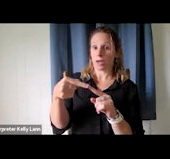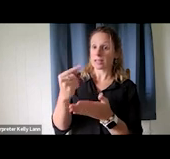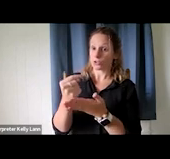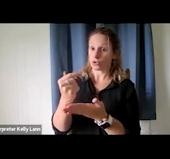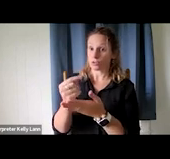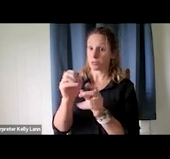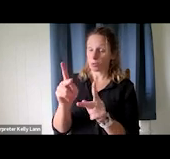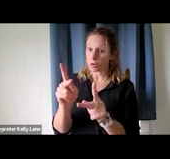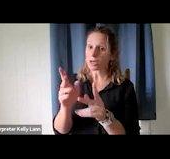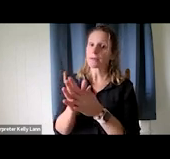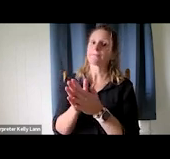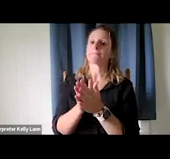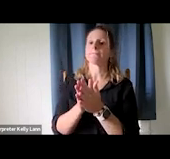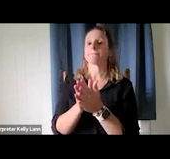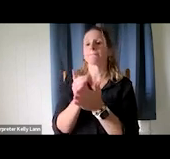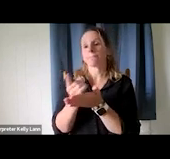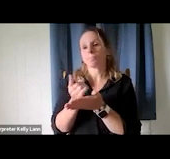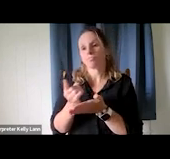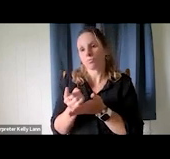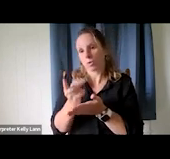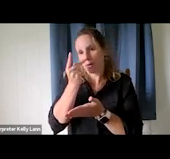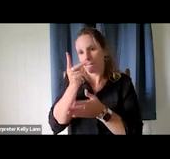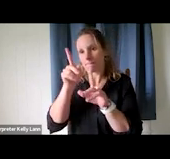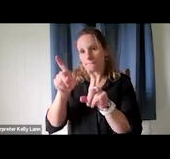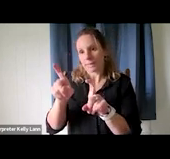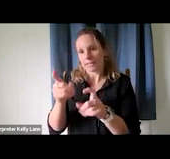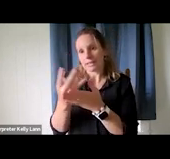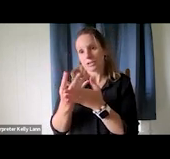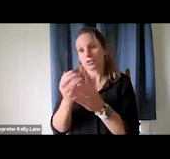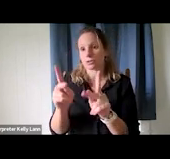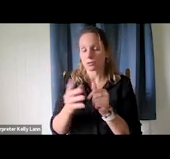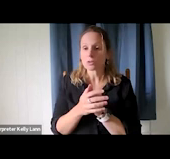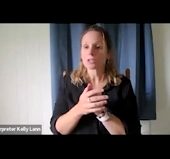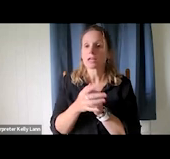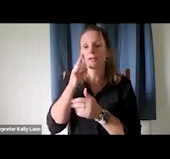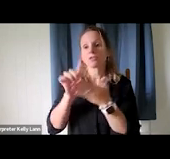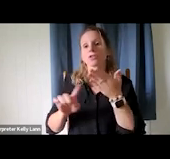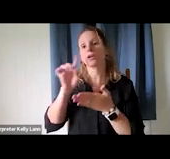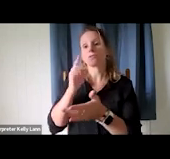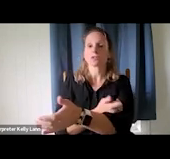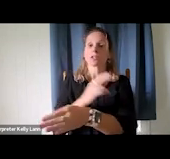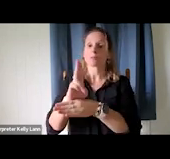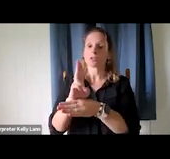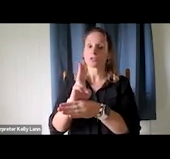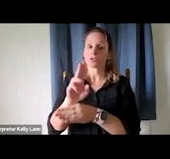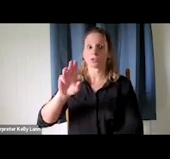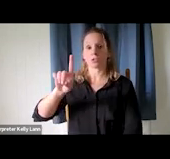y se hizo análisis de orina semanales para comprobar el consumo de sustancias. Desde el 8 de diciembre hasta el 26 de marzo